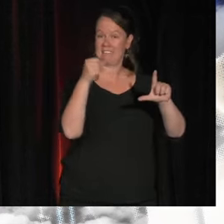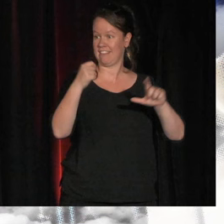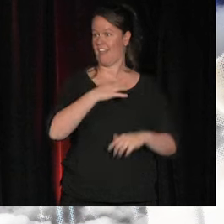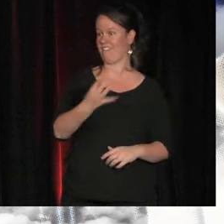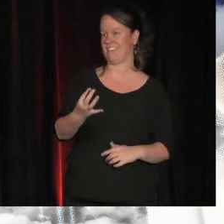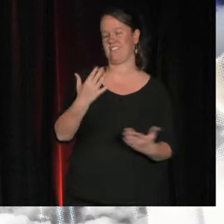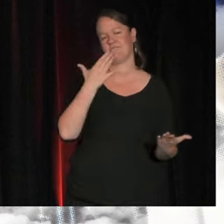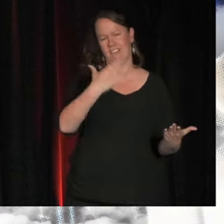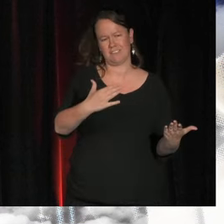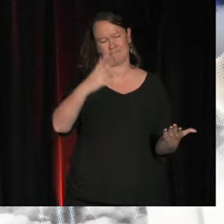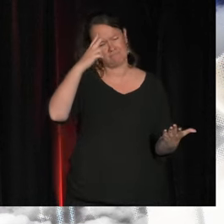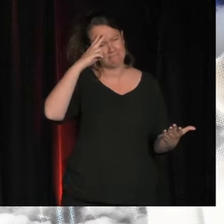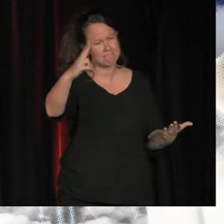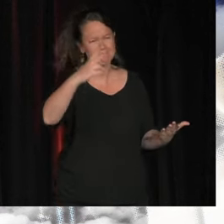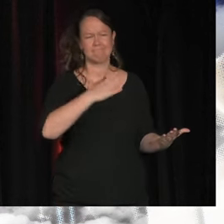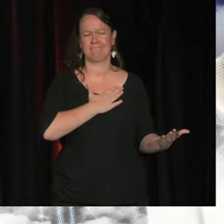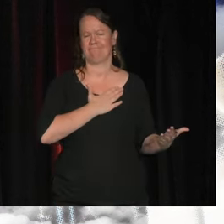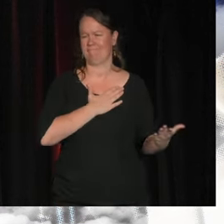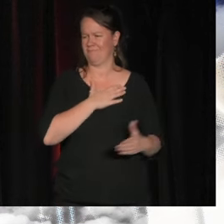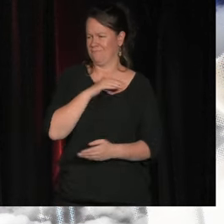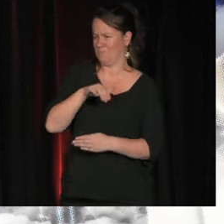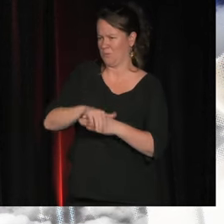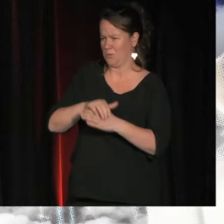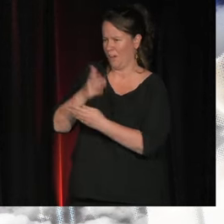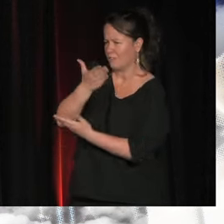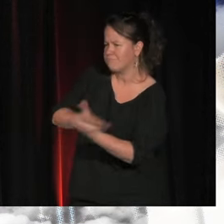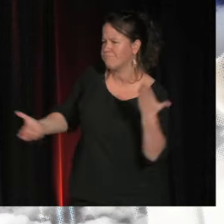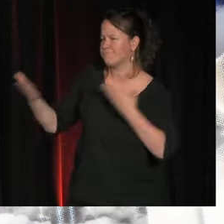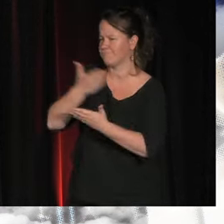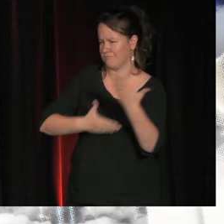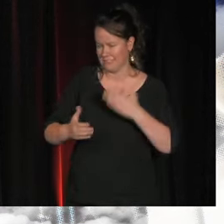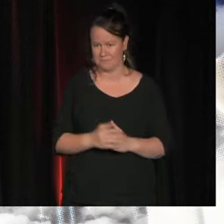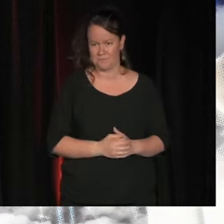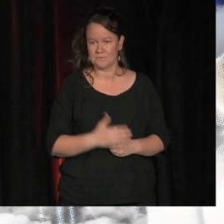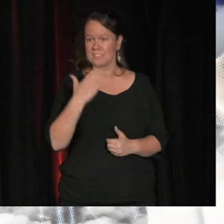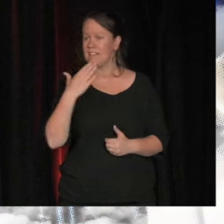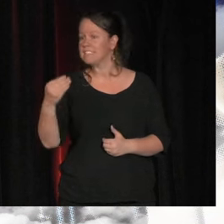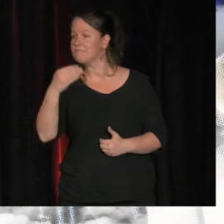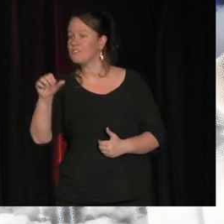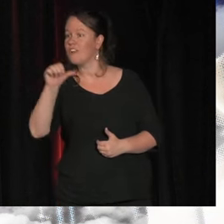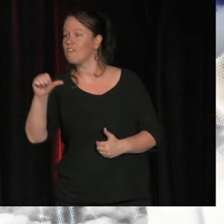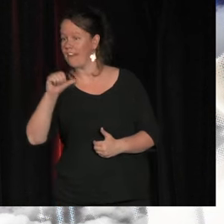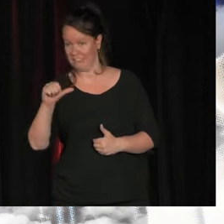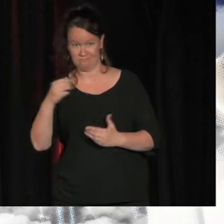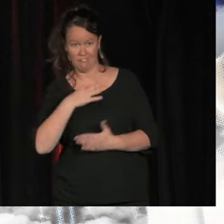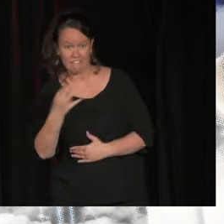On est vraiment honorés d'être là ce soir avec vous. Merci notamment à Michel-André qui nous a invités, qui nous a accompagnés.